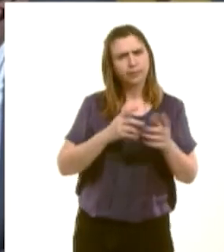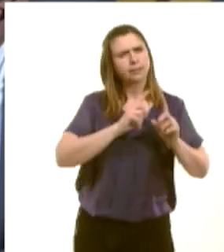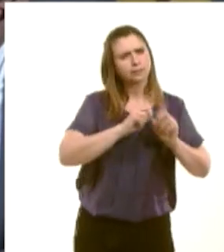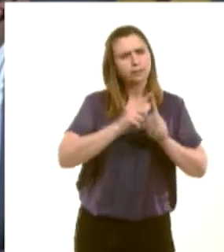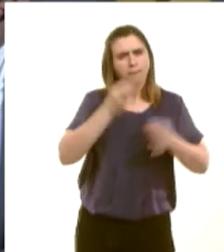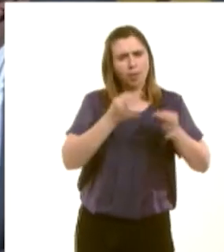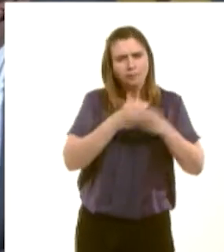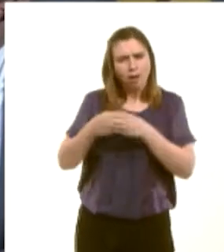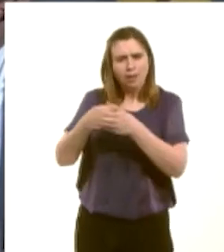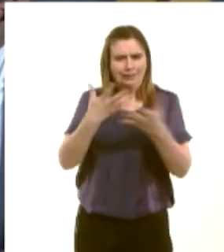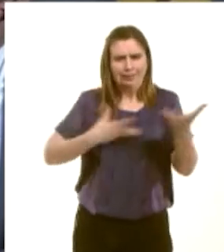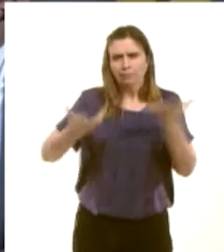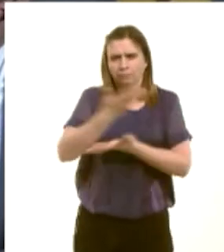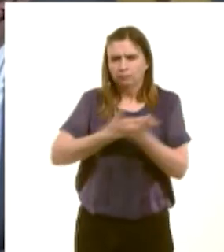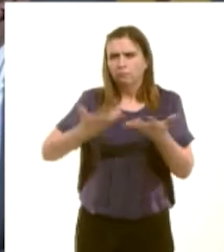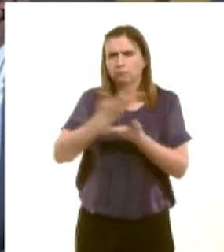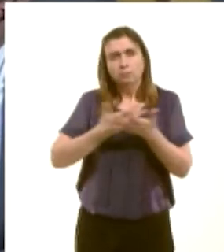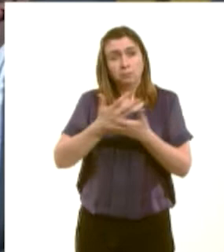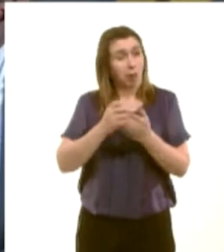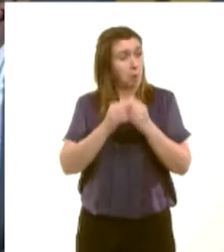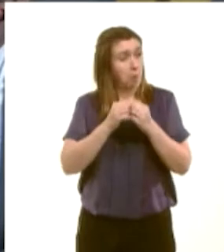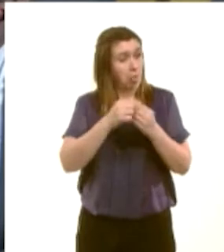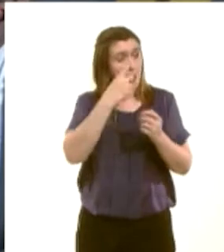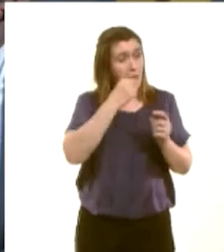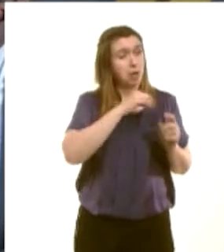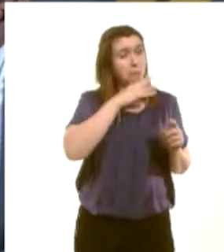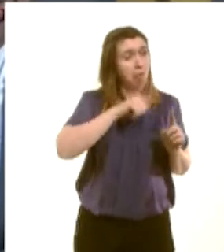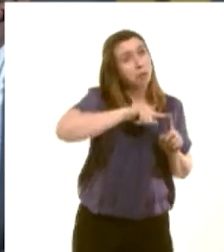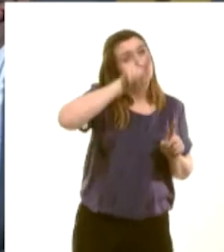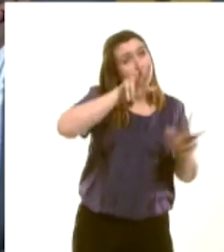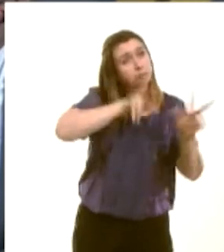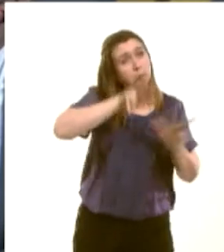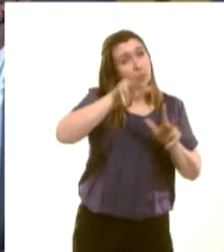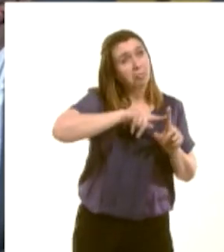gwireddu rhywbeth fel hwn dros yr 20 mlynedd nesaf fel cynllun uchelgeisiol tymor hir i